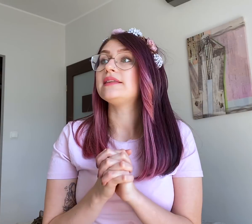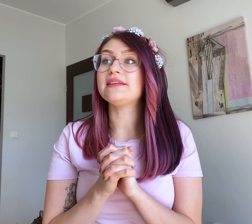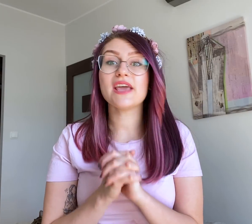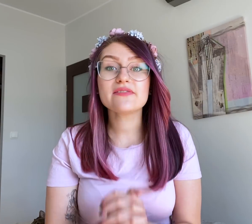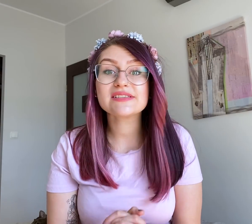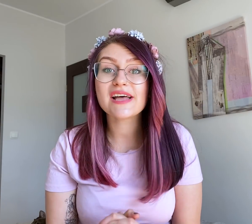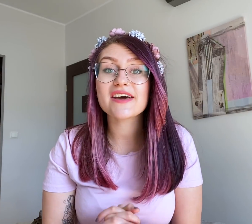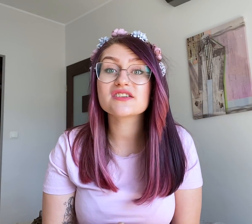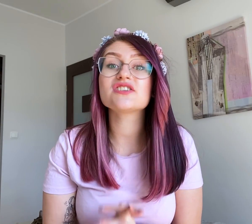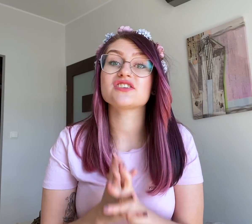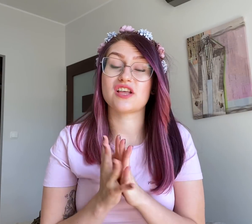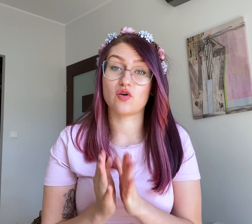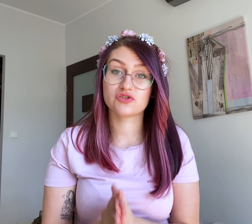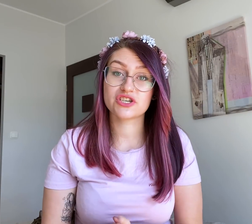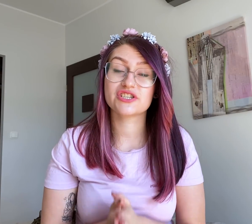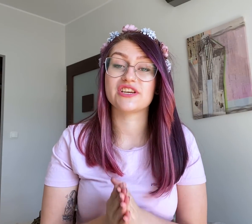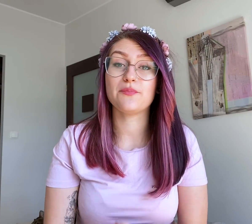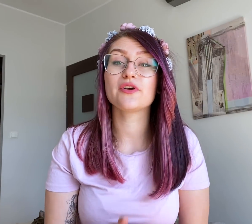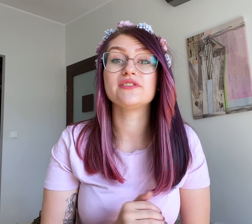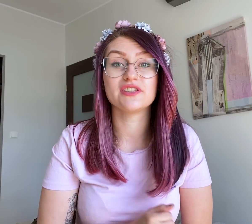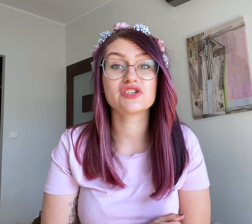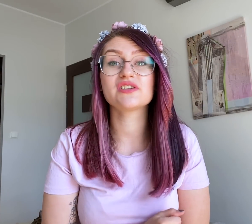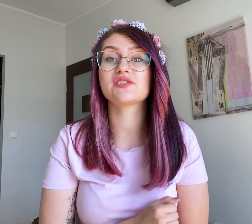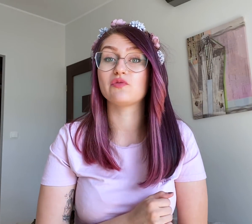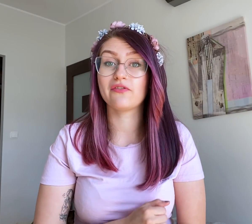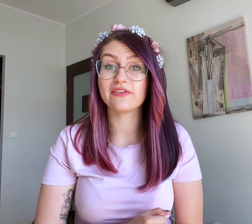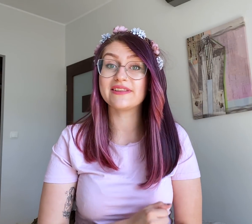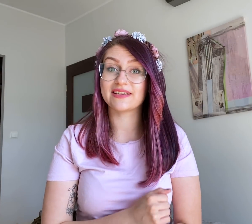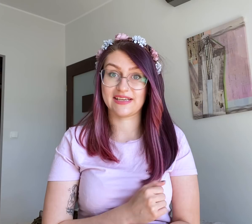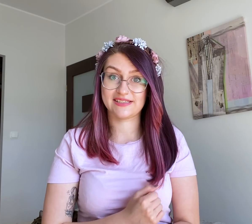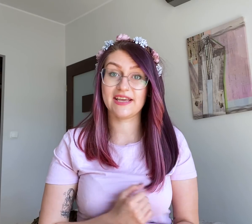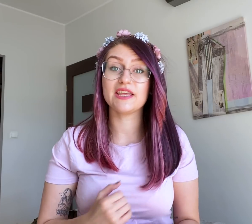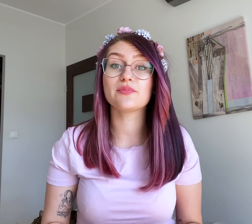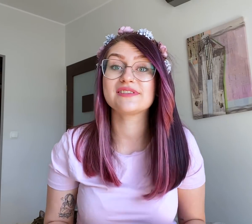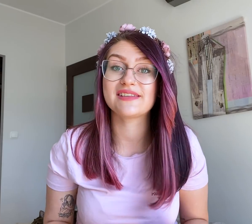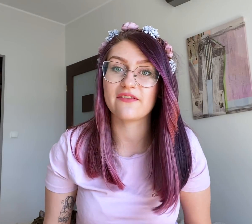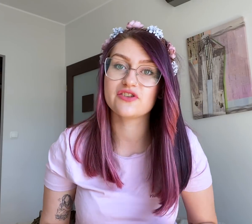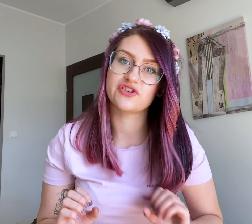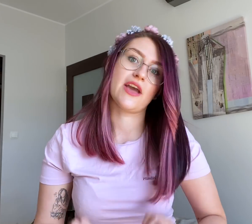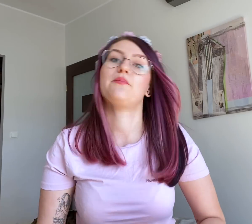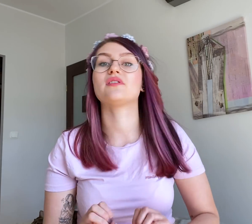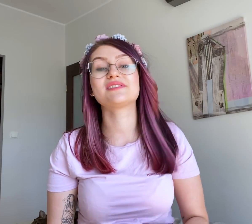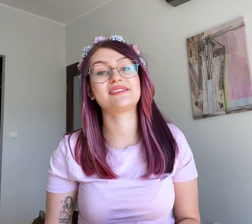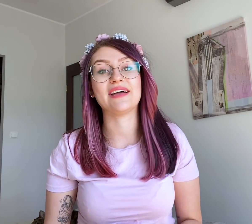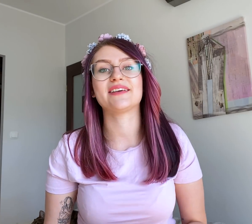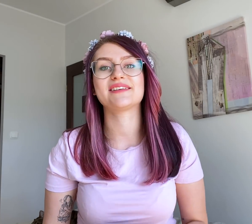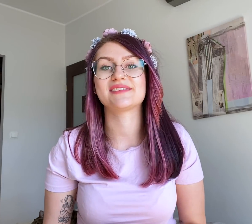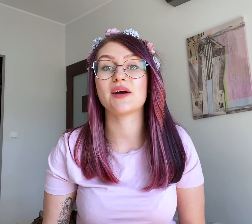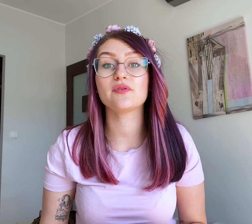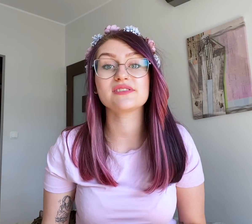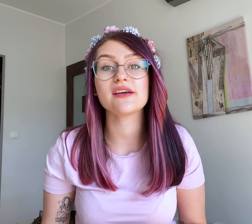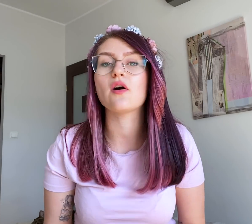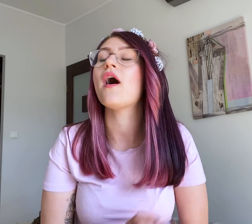Nie wystarczy, że nauczysz się pojedynczych słów w internecie i podstawisz je pod zdanie języka polskiego.